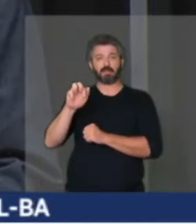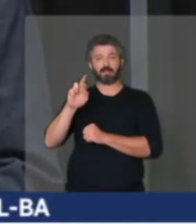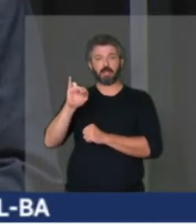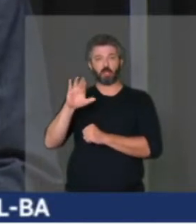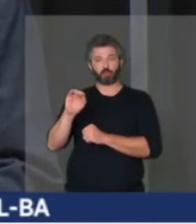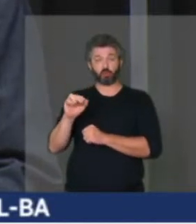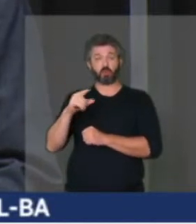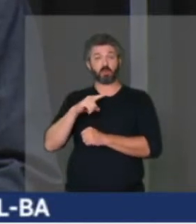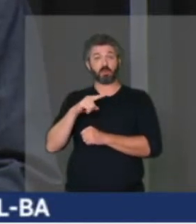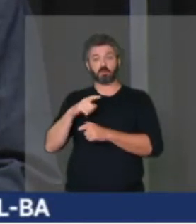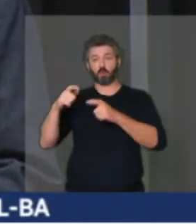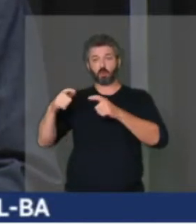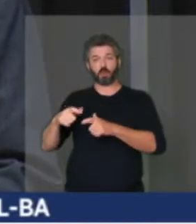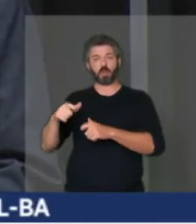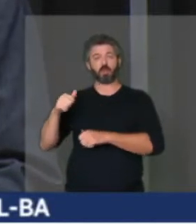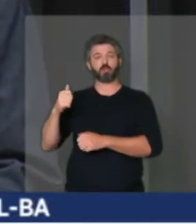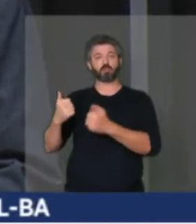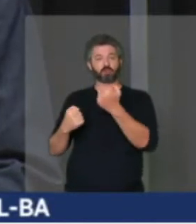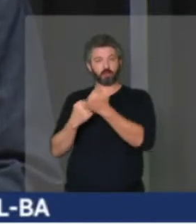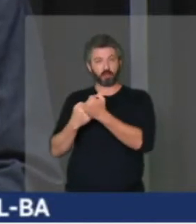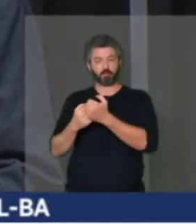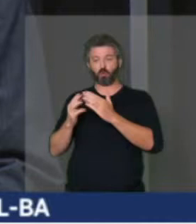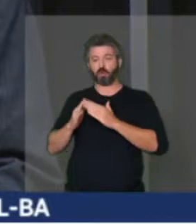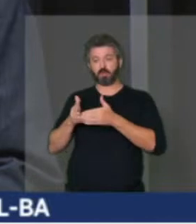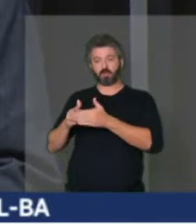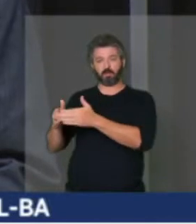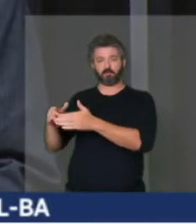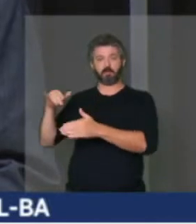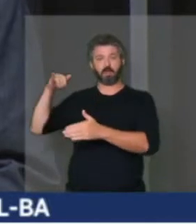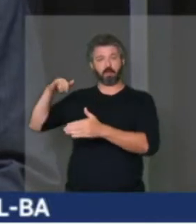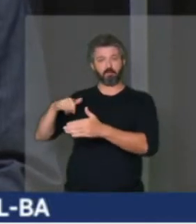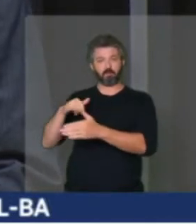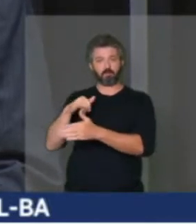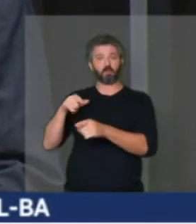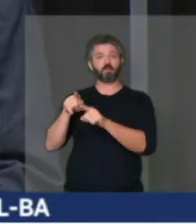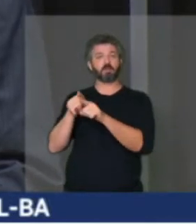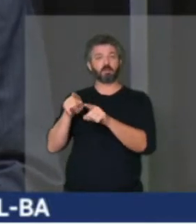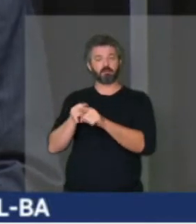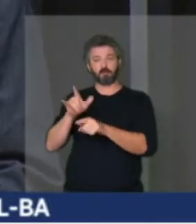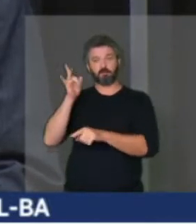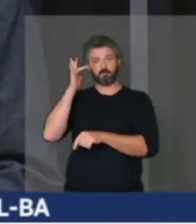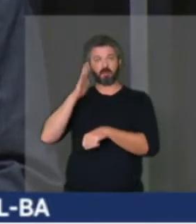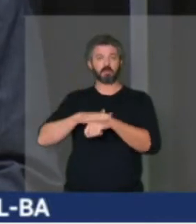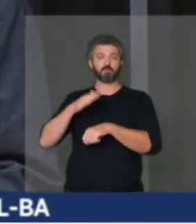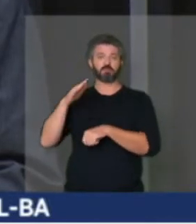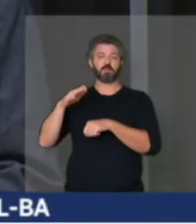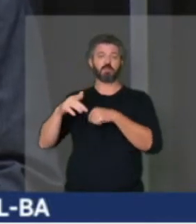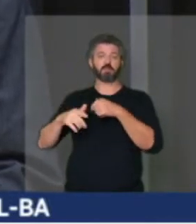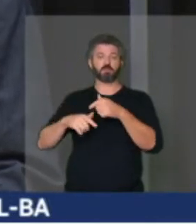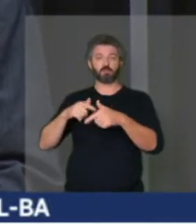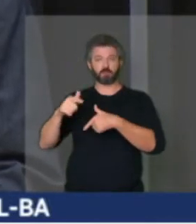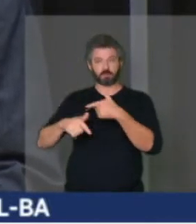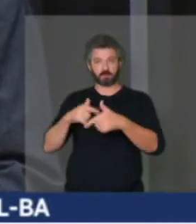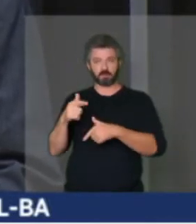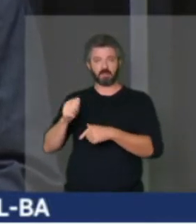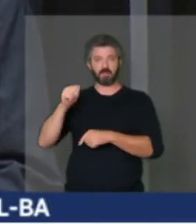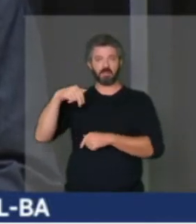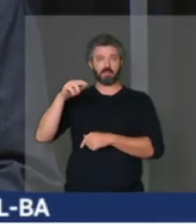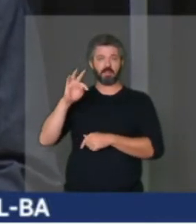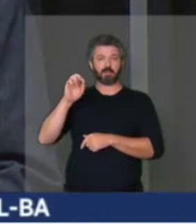OFERECE PONTOS DE APOIO PARA AS AERONAVES E EMBARCAÇÕES BRASILEIRAS, O QUE BENEFICIA DIRETAMENTE O PROGRAMA ANTÁRTICO BRASILEIRO O PROANTAR QUE TENHO A HONRA DE PRESIDIR NESSA CASA É FRENTE